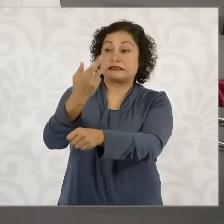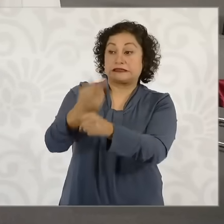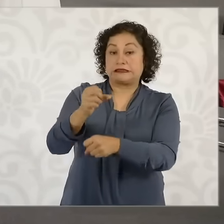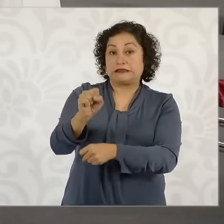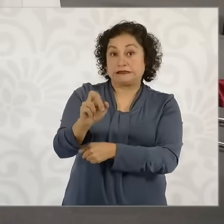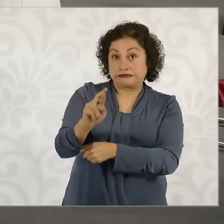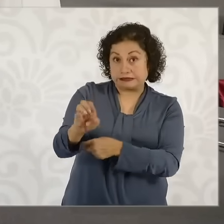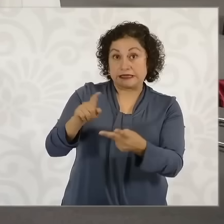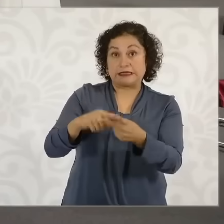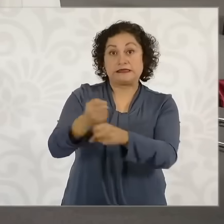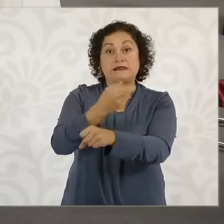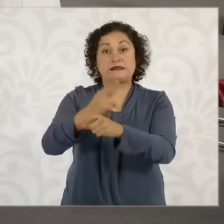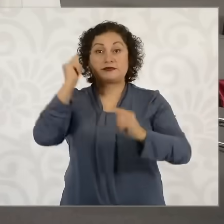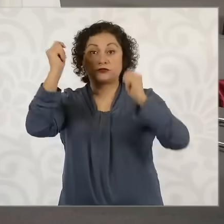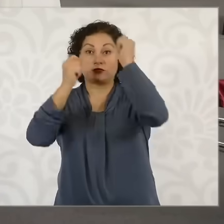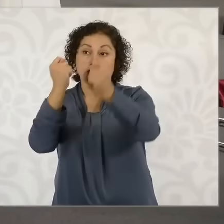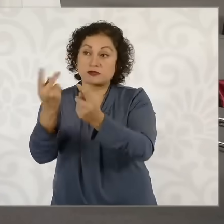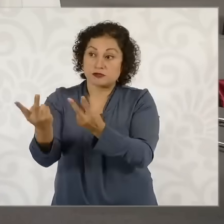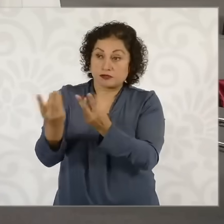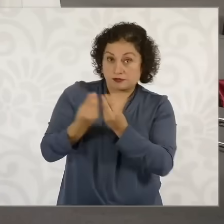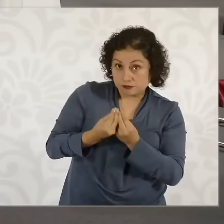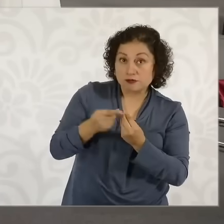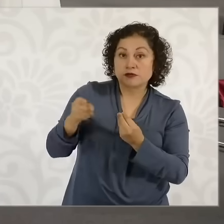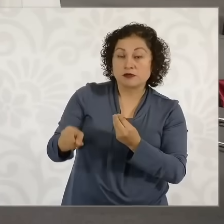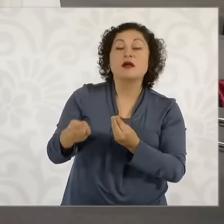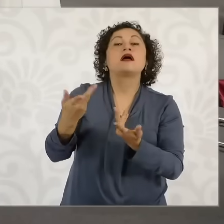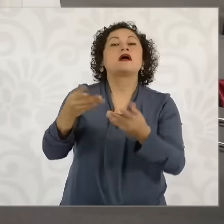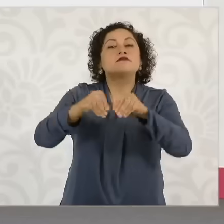estado trabajando una campaña que se llama Temallín por el mundo. Recordemos que esta